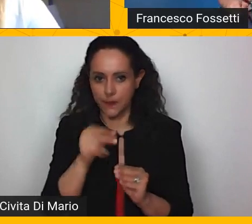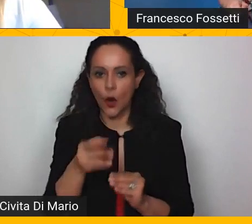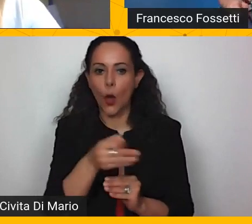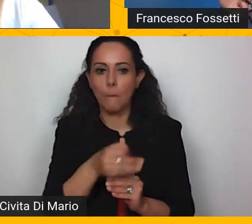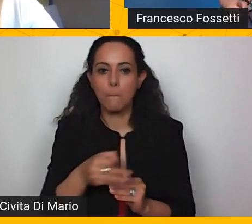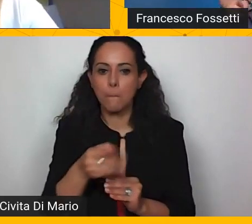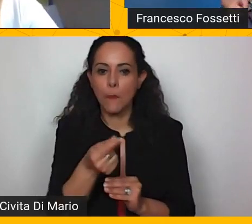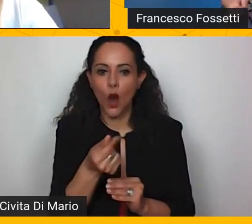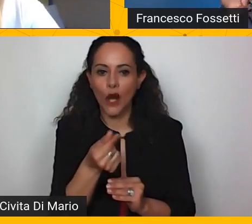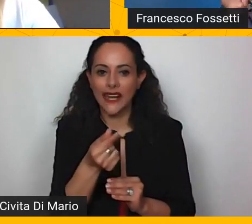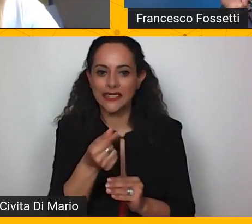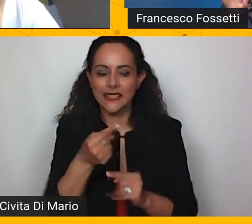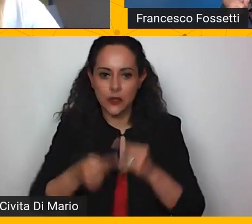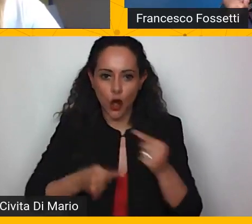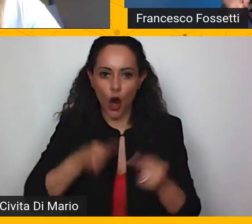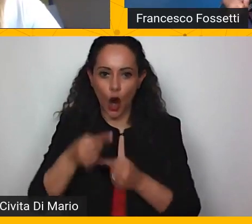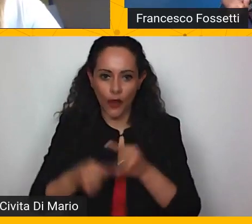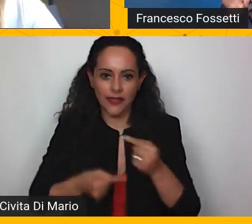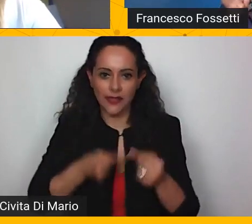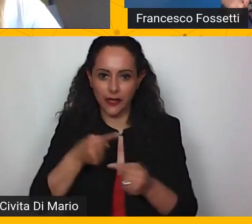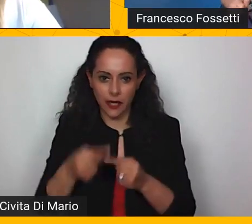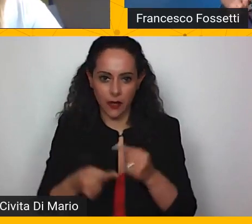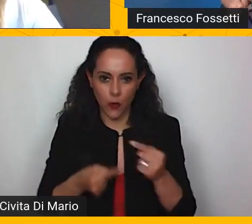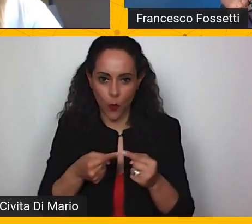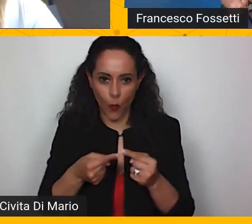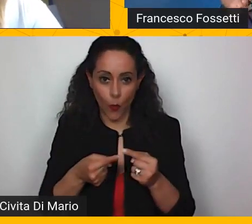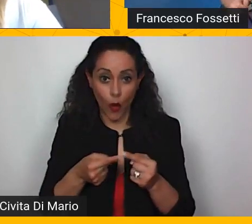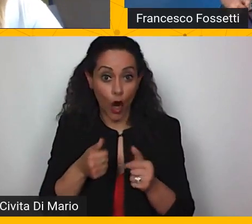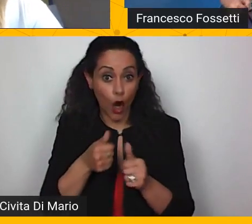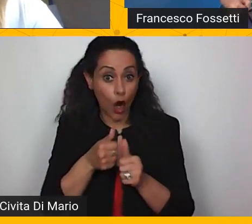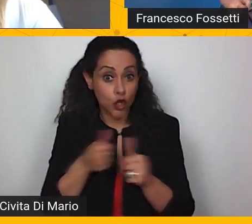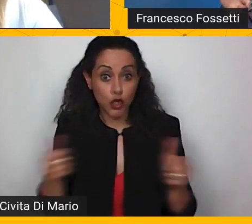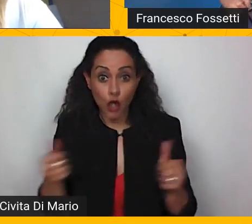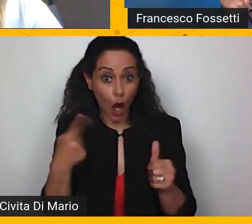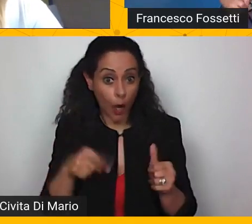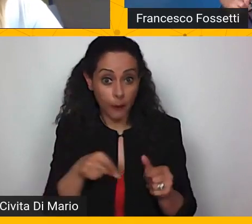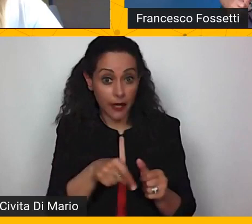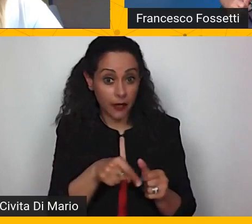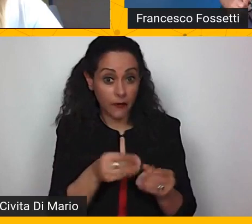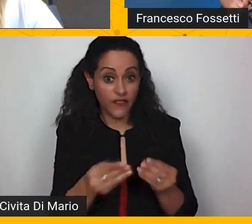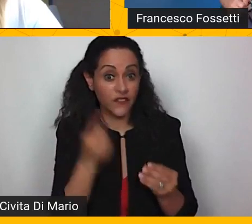analizzare di monetizzazione continua e continuativa non